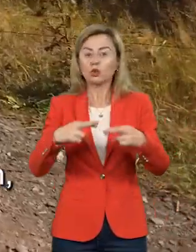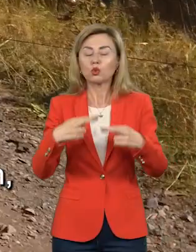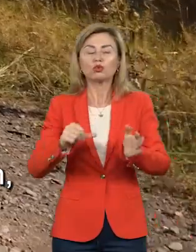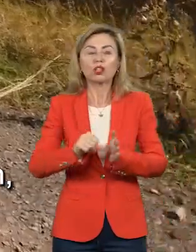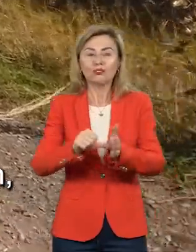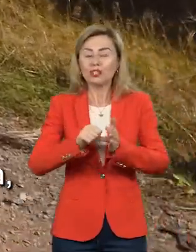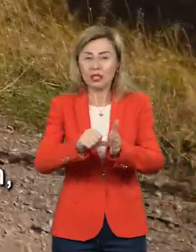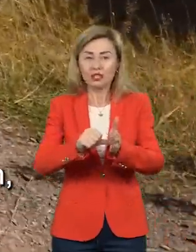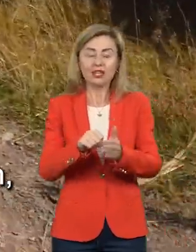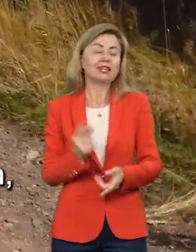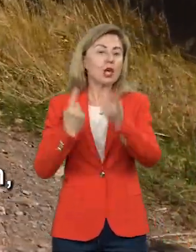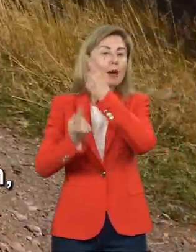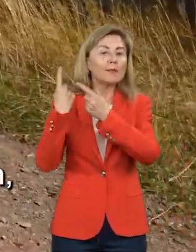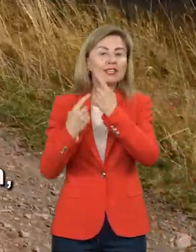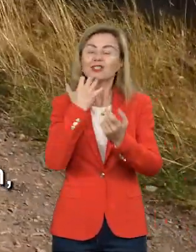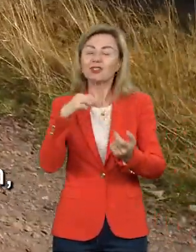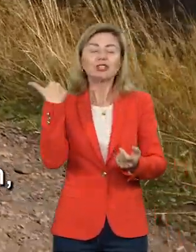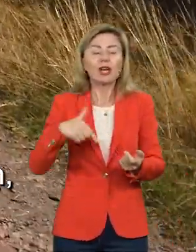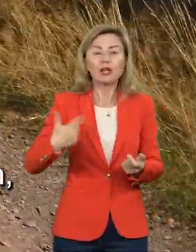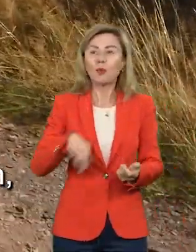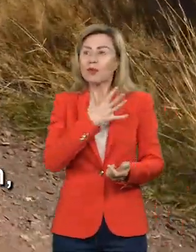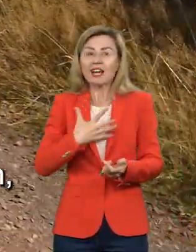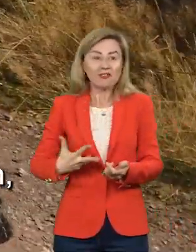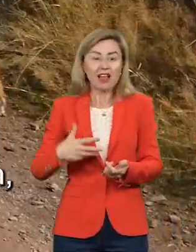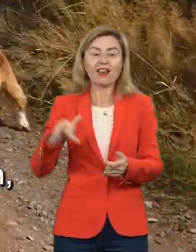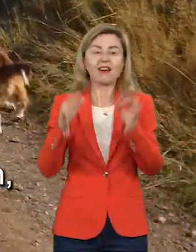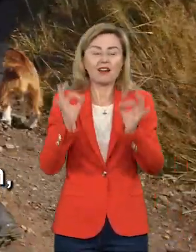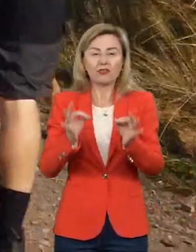i myślę, że nigdy tak wiele jeszcze się nie działo w górach, jak może się wydarzyć w tym roku.